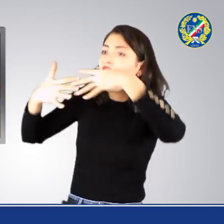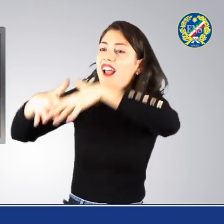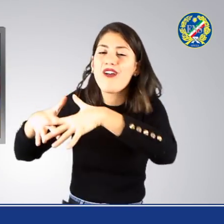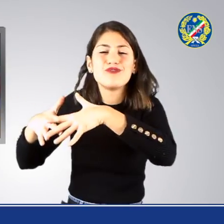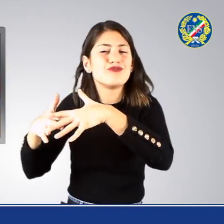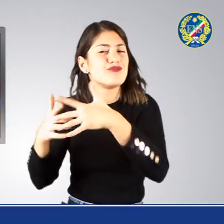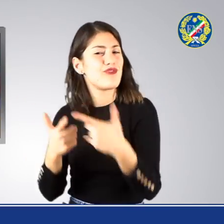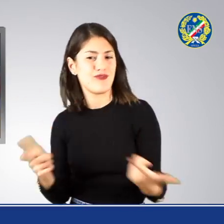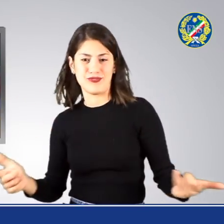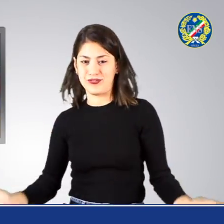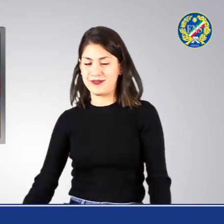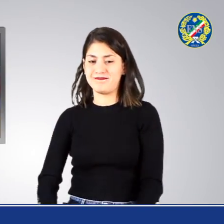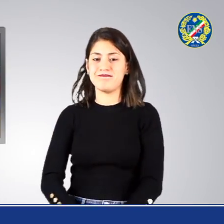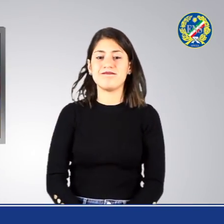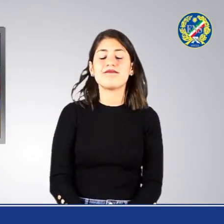e possibilità di interagire senza barriere con i propri coetanei;